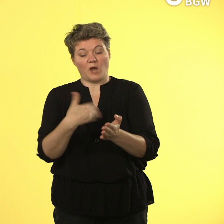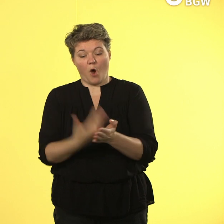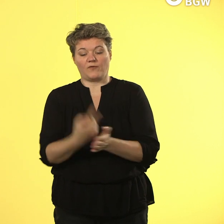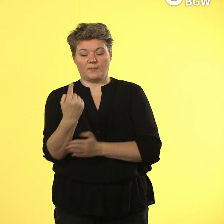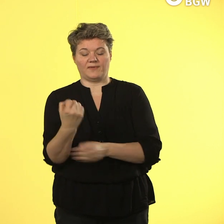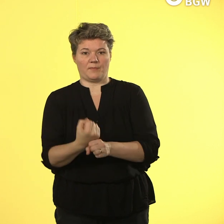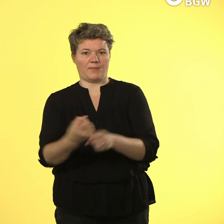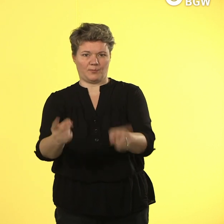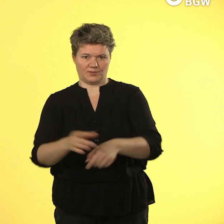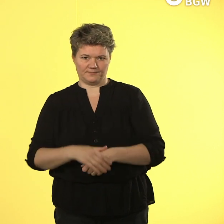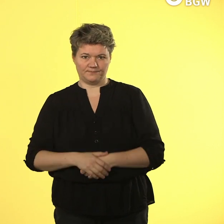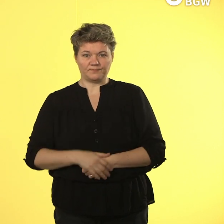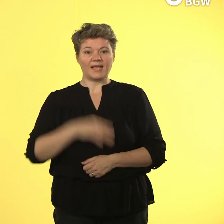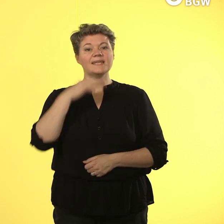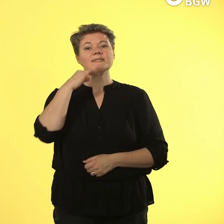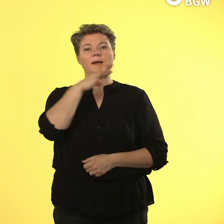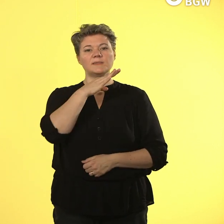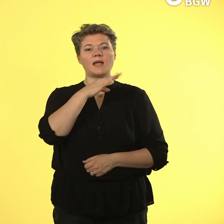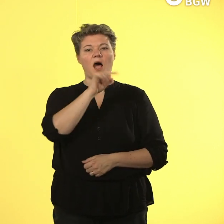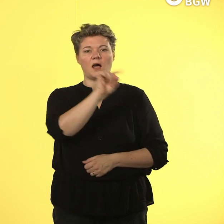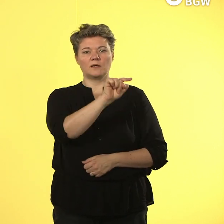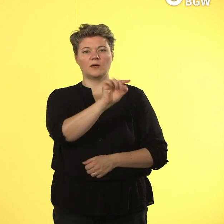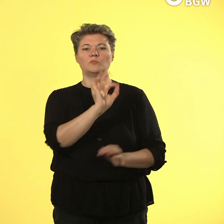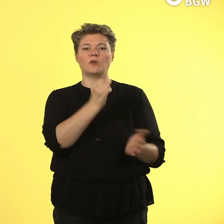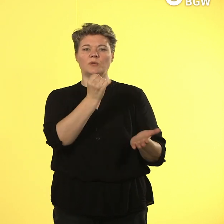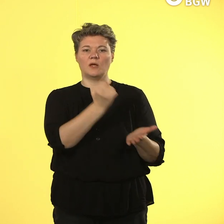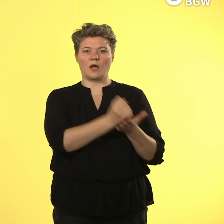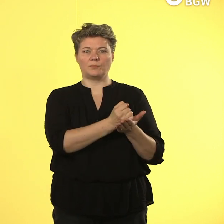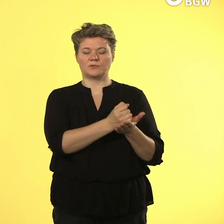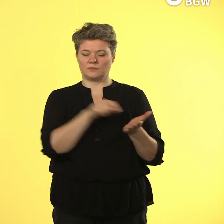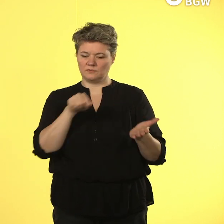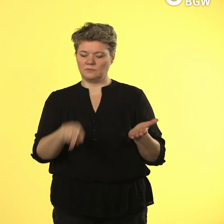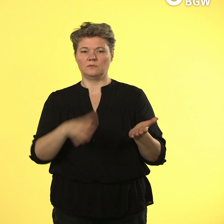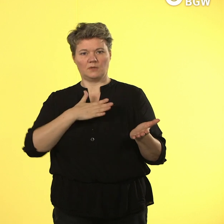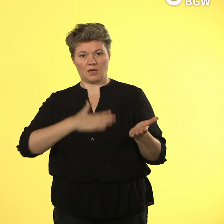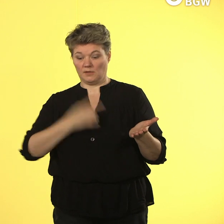Das dient ihrer Selbstständigkeit, möchte sie selber gerne, das sorgt aber in der Krise gerade immer für Probleme.